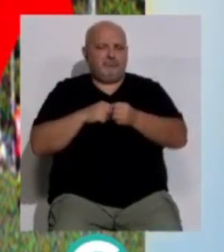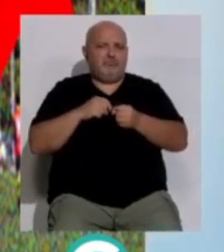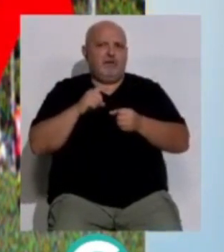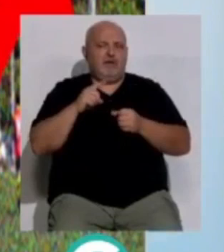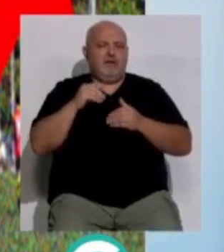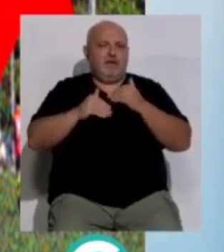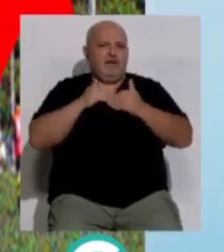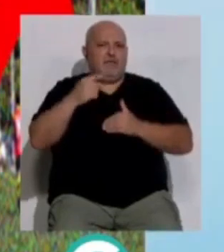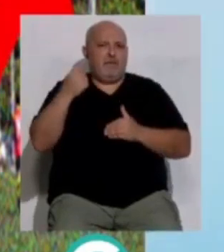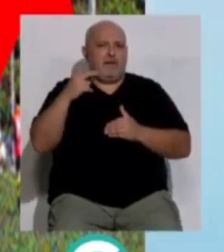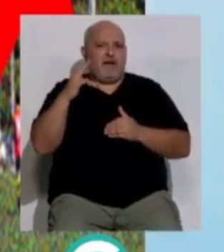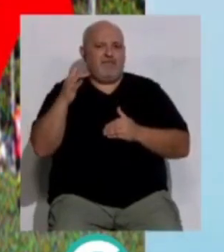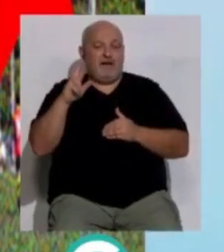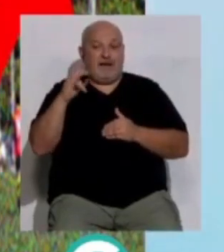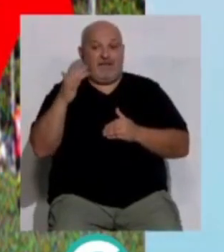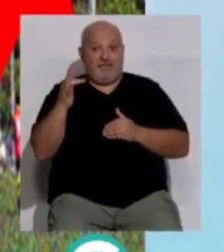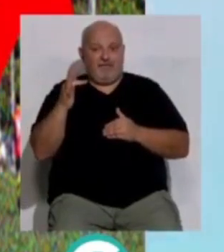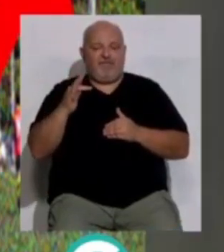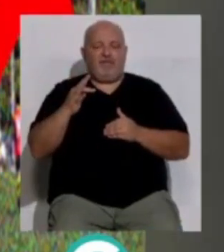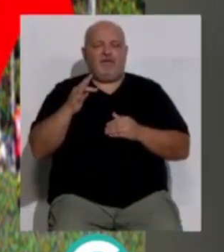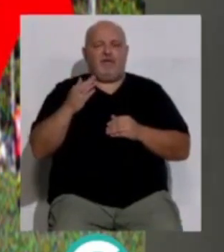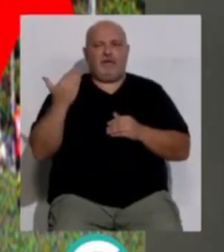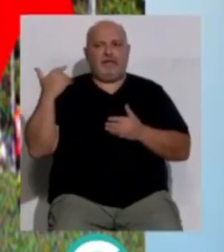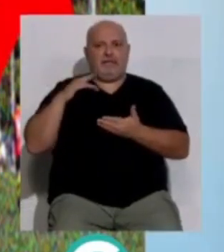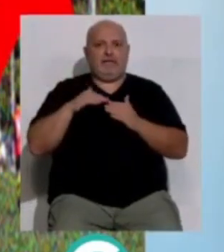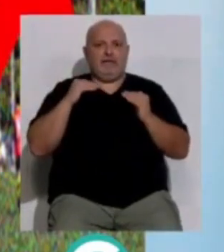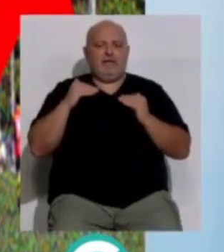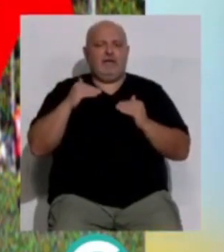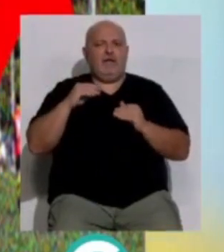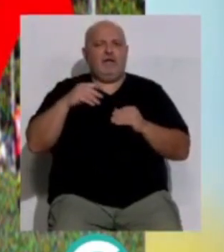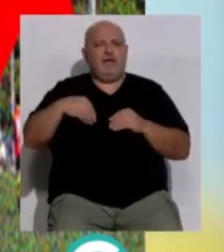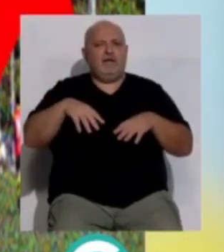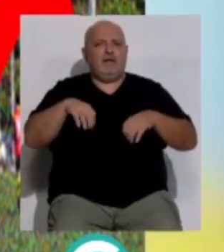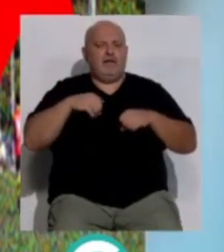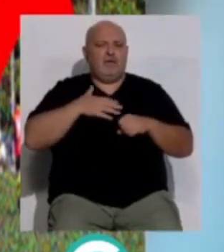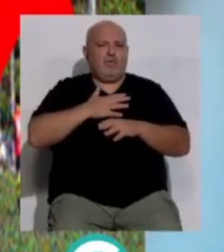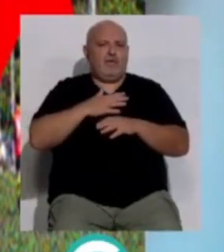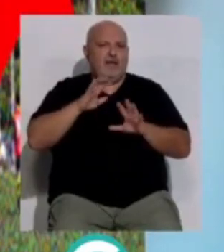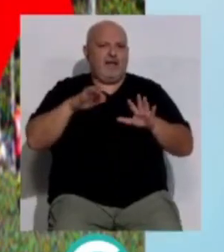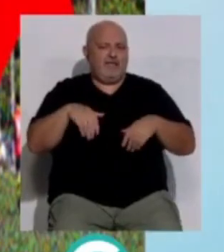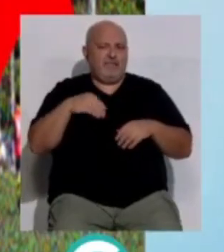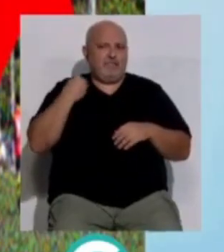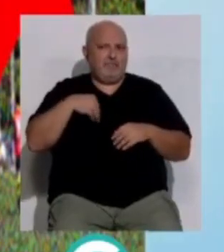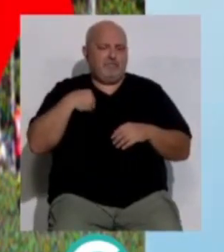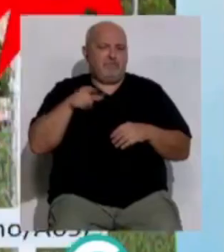ascender a primera red en esta pasada temporada el equipo presidido por el jugador del Cádiz Juan